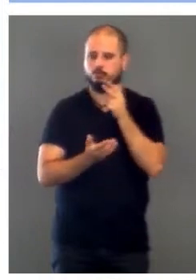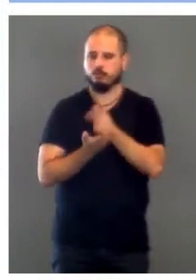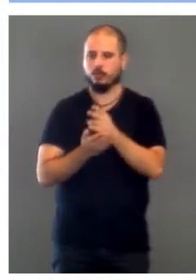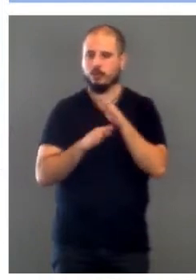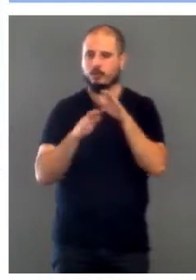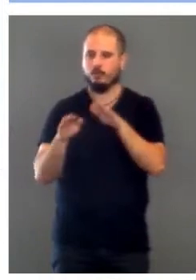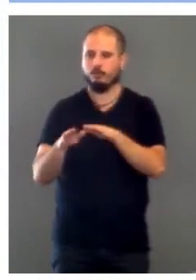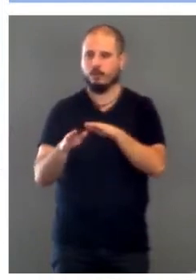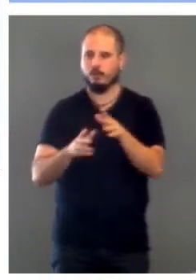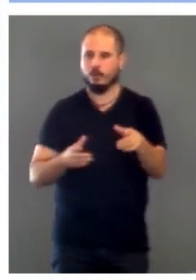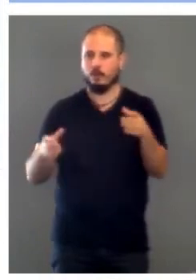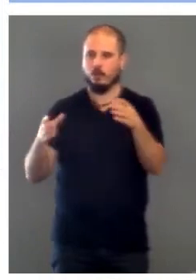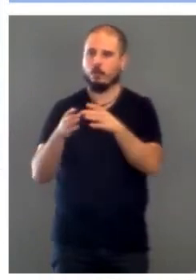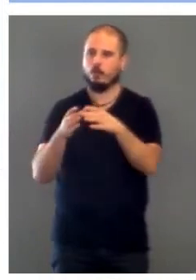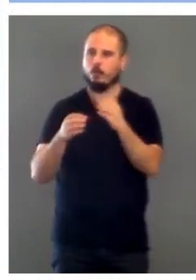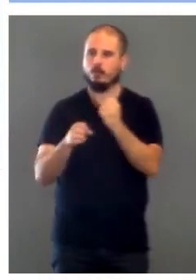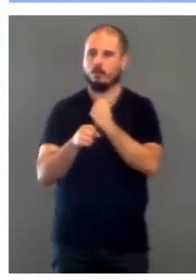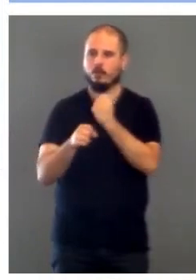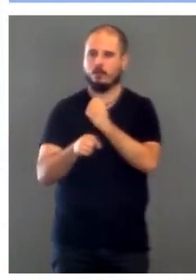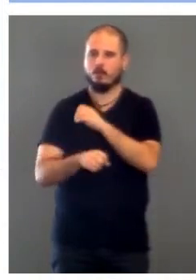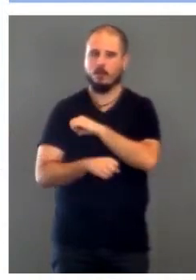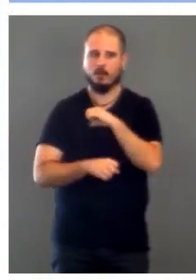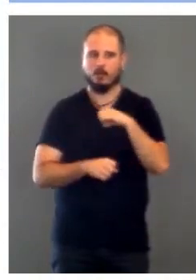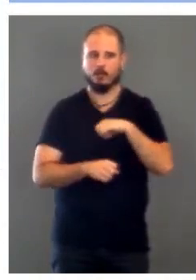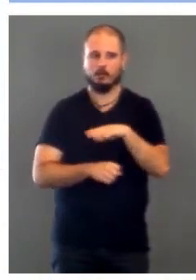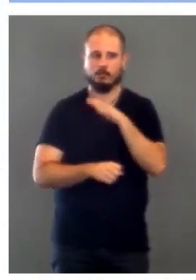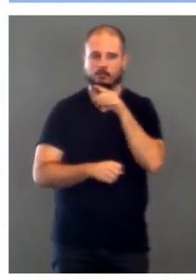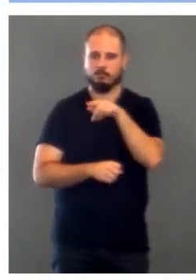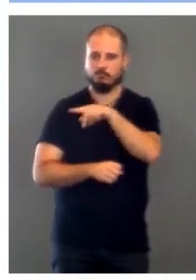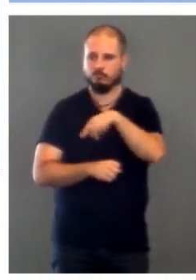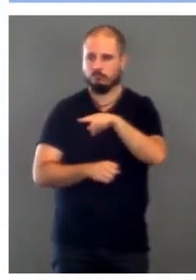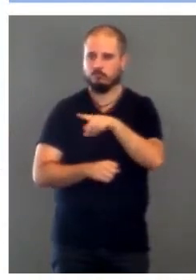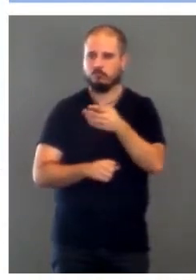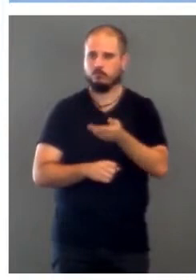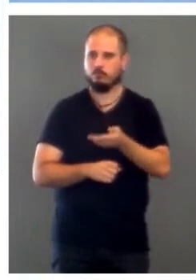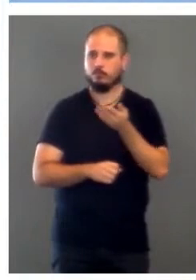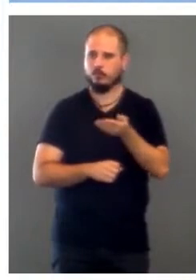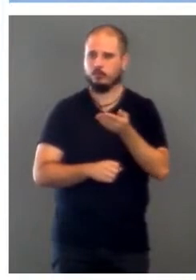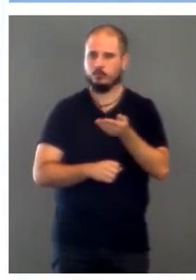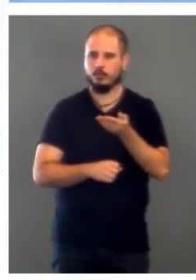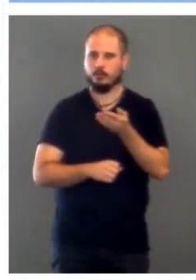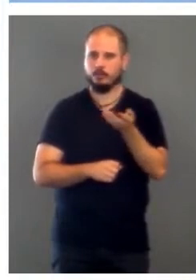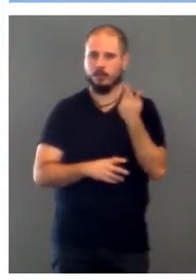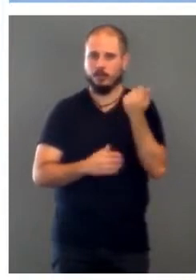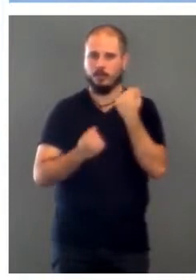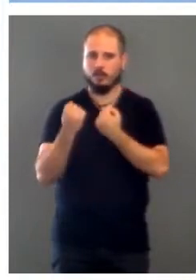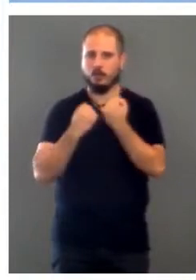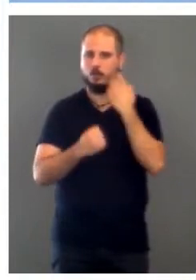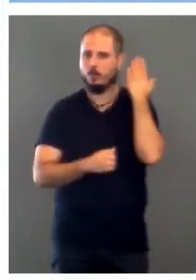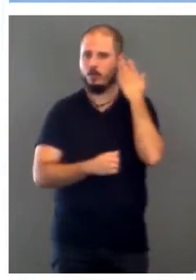del trabajo autónomo como un importante elemento dinamizador de la economía de nuestra comunidad